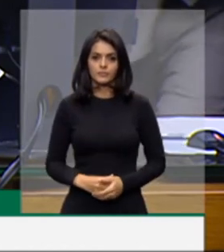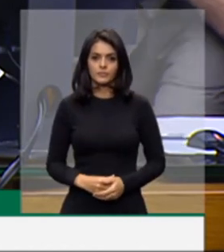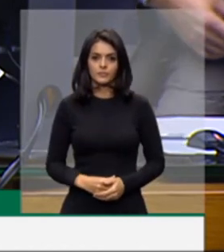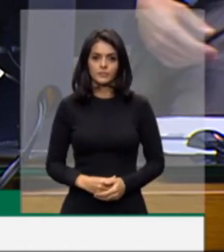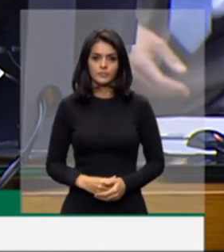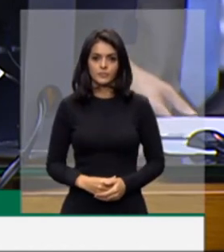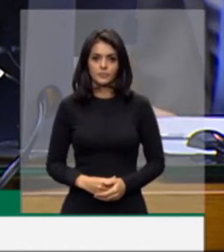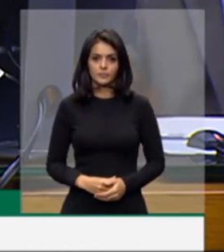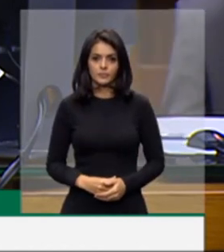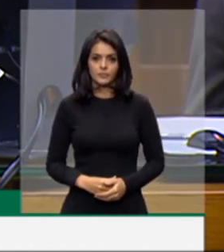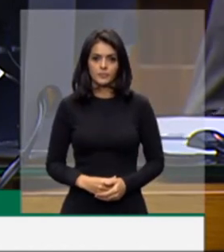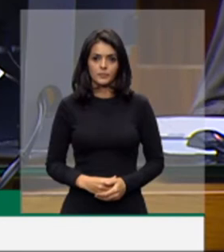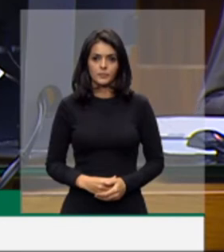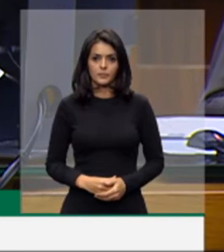PDT?